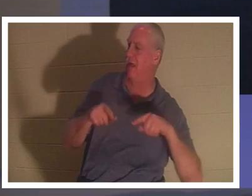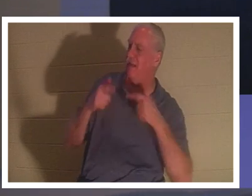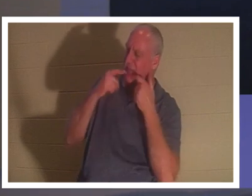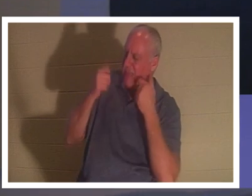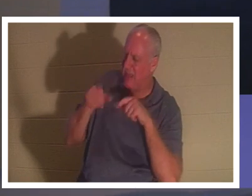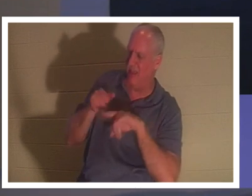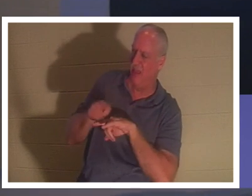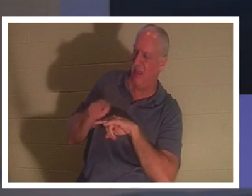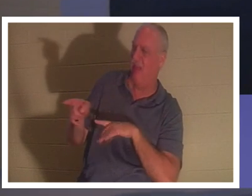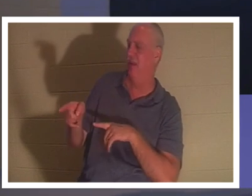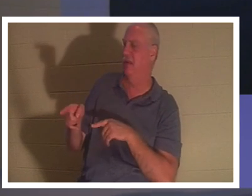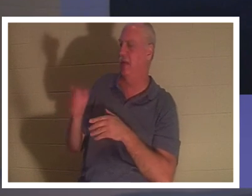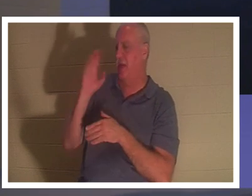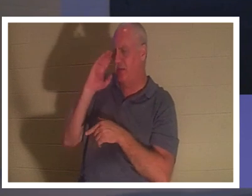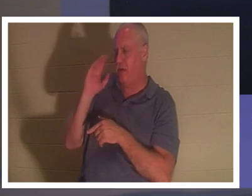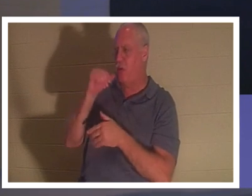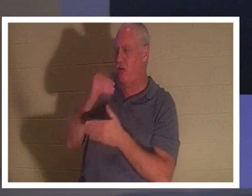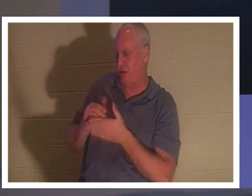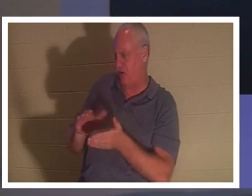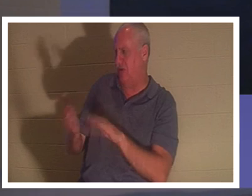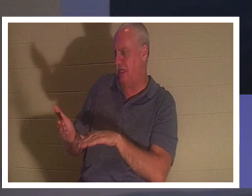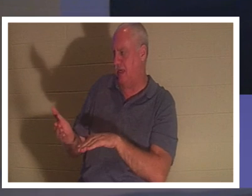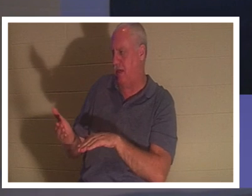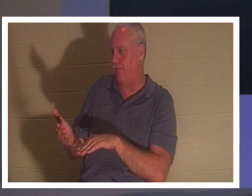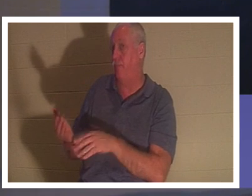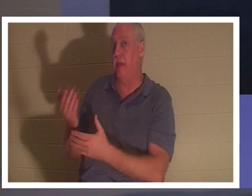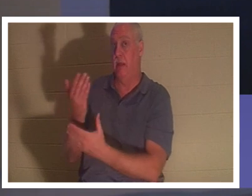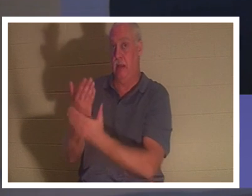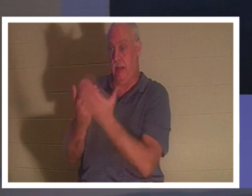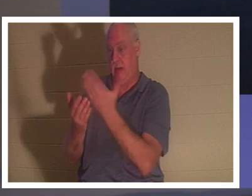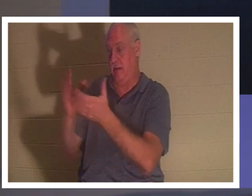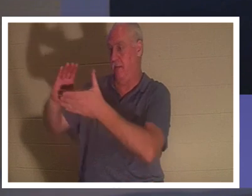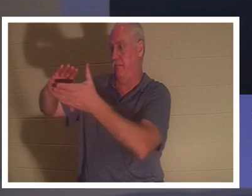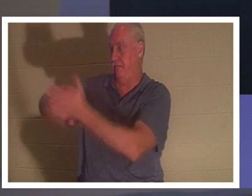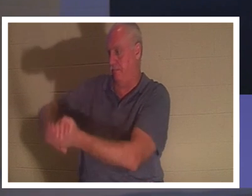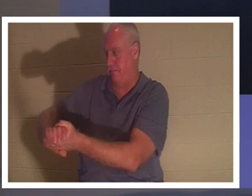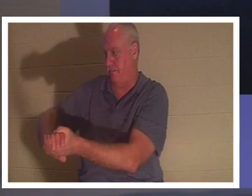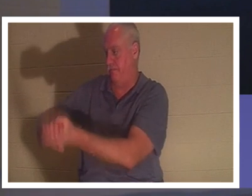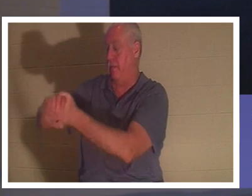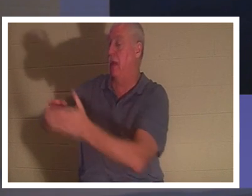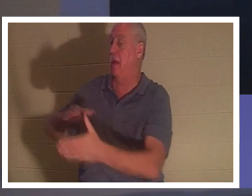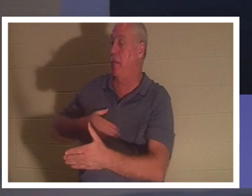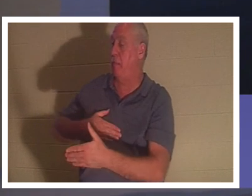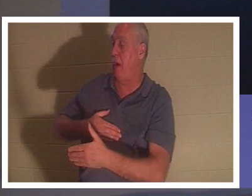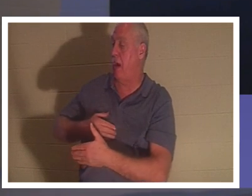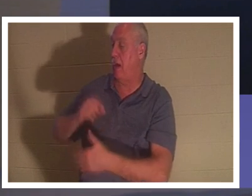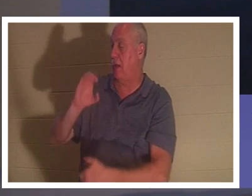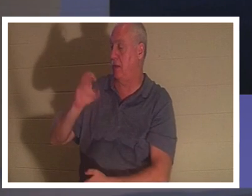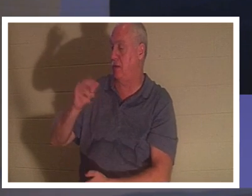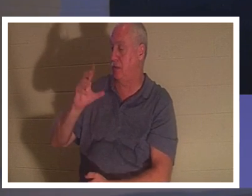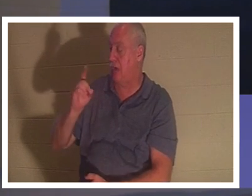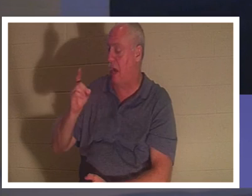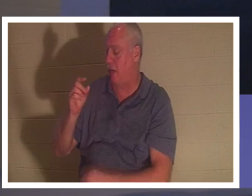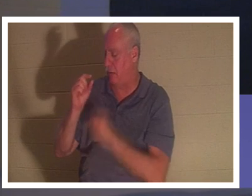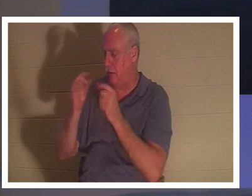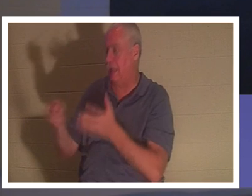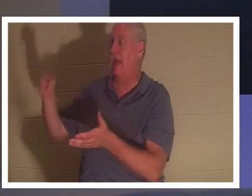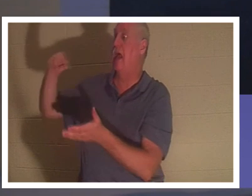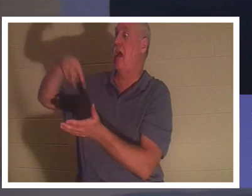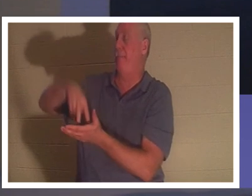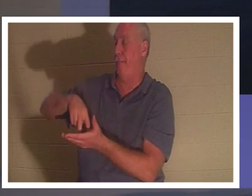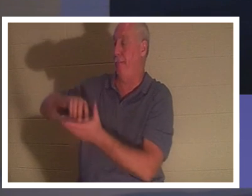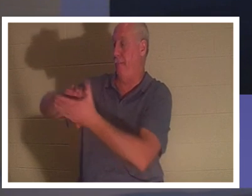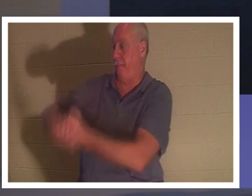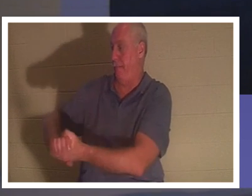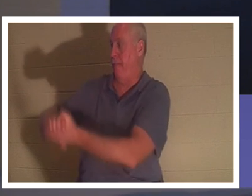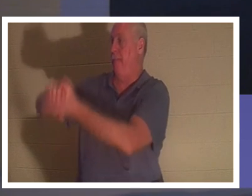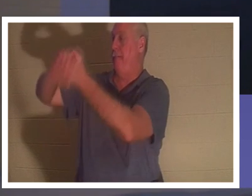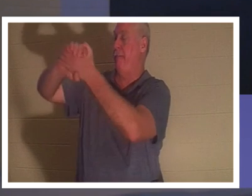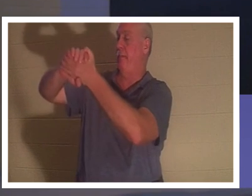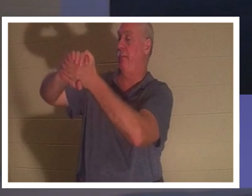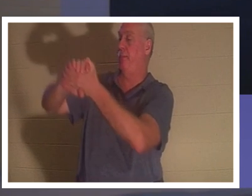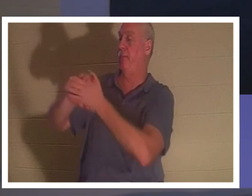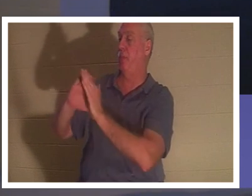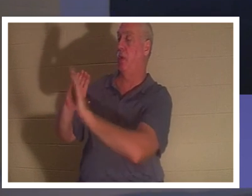dass sie tot war. Aber er nahm sie bei der Hand und sagte: ‚Mein Kind, steh auf!‘ Ihr Geist kehrte zurück. Ist Ihnen